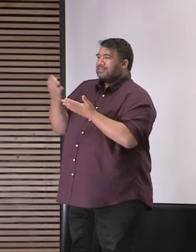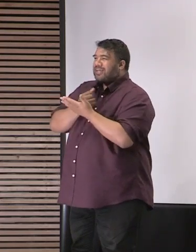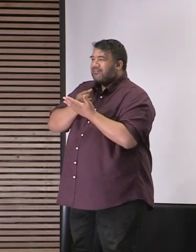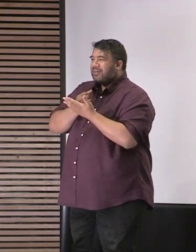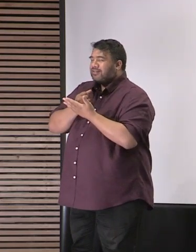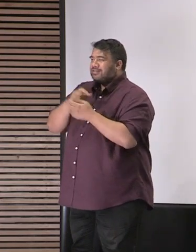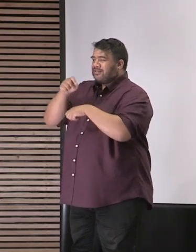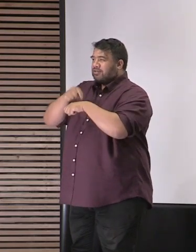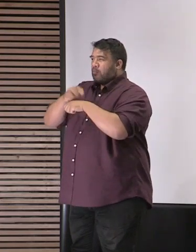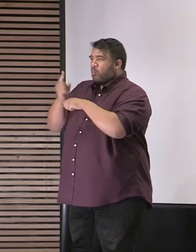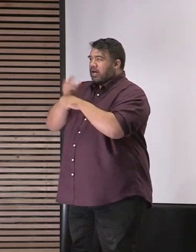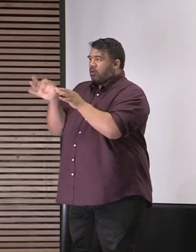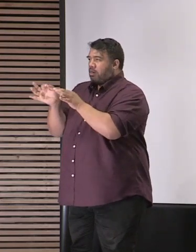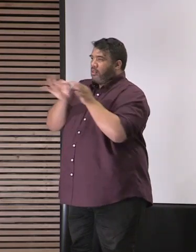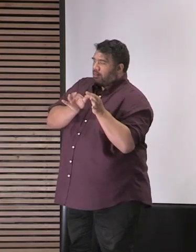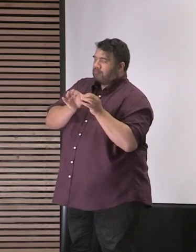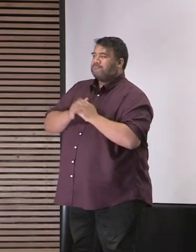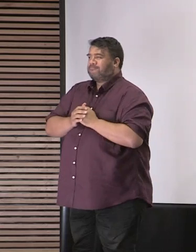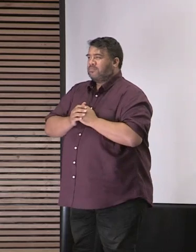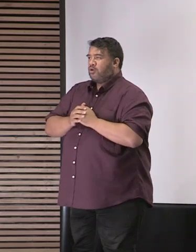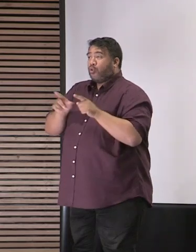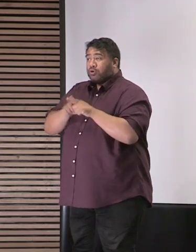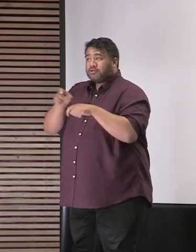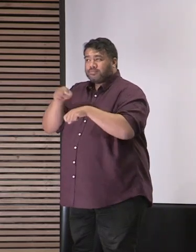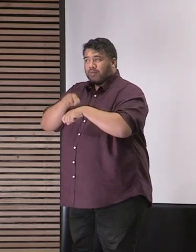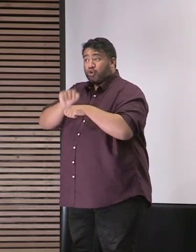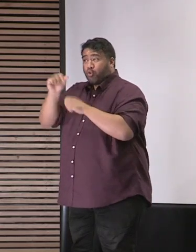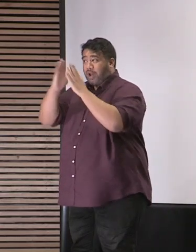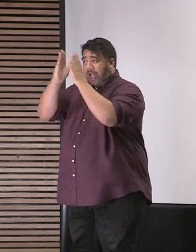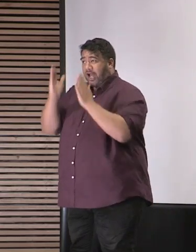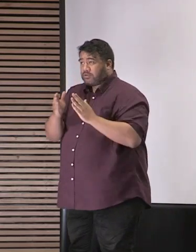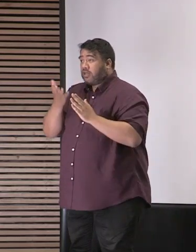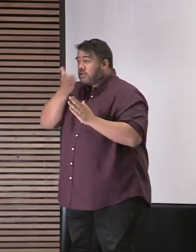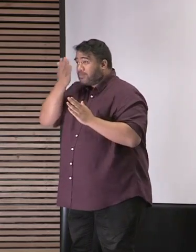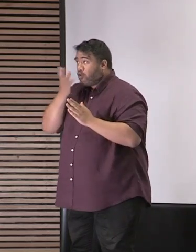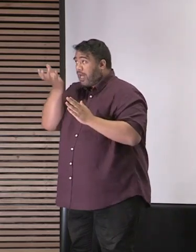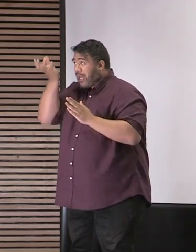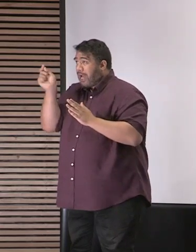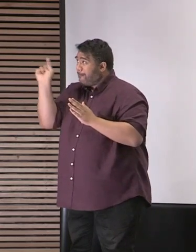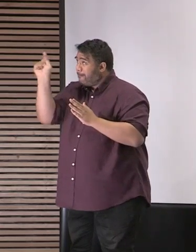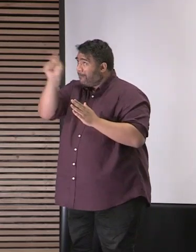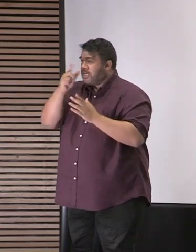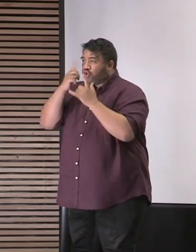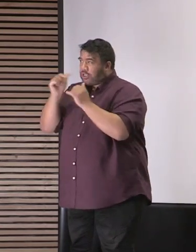espero que esta semana reciba más consejos del Ministerio de Salud y de mi asesor científico principal y otros sobre la base de evidencia necesaria para tener la confianza de que tenemos el virus bajo control y, por lo tanto, podemos movernos